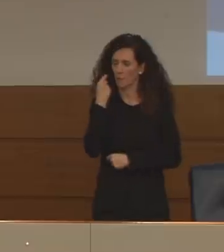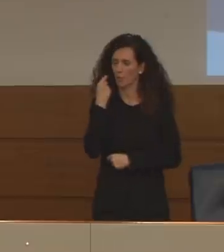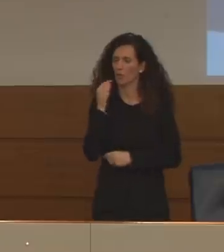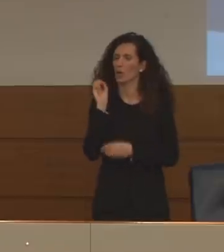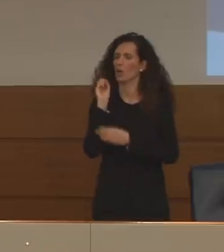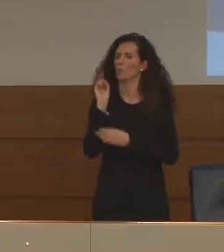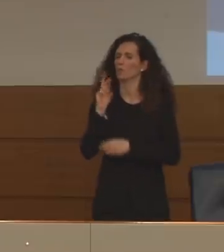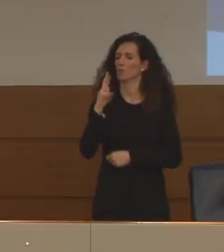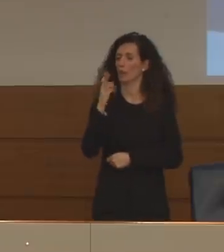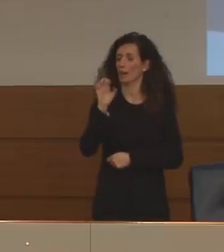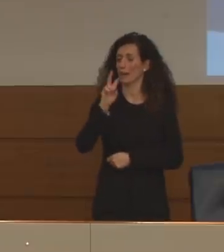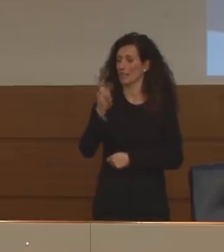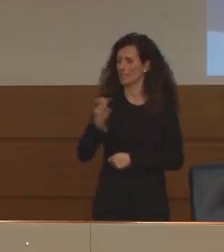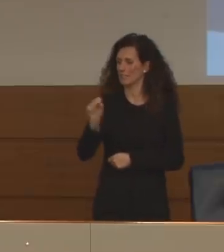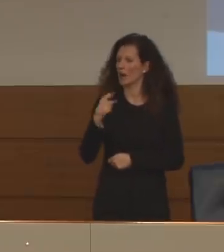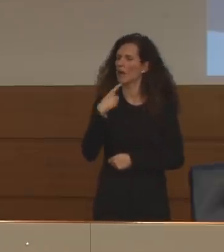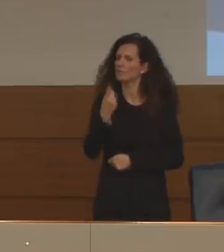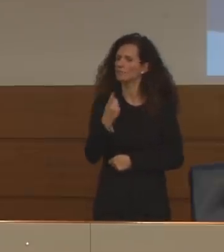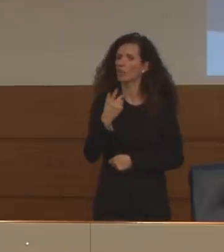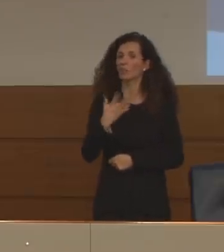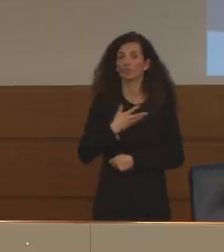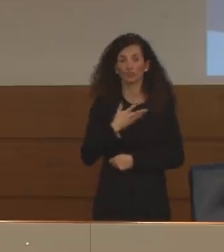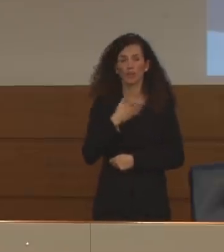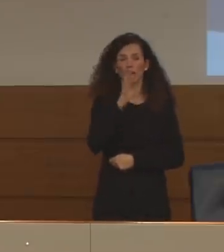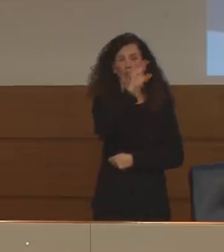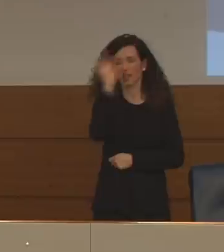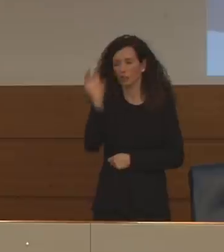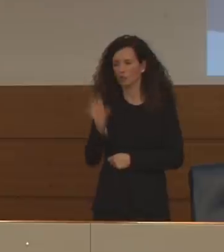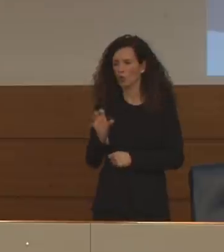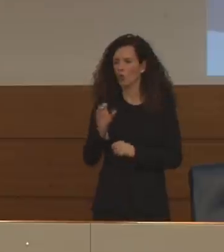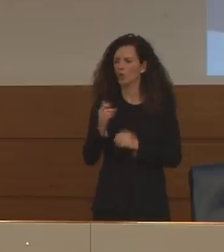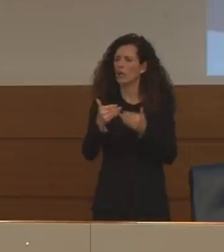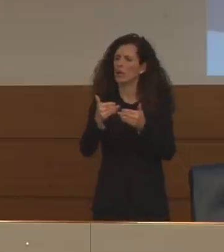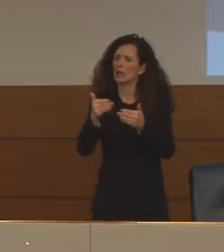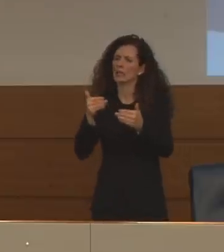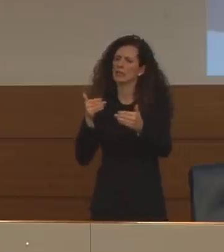ha detto che ci sono alcune regioni che sono molto indietro con i tamponi,